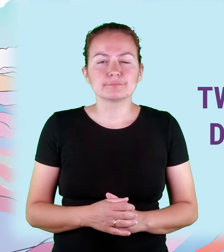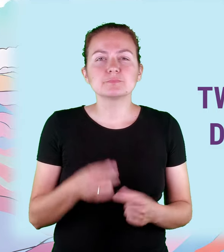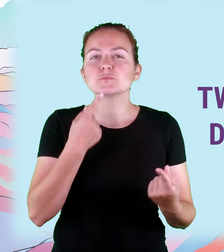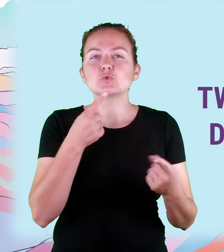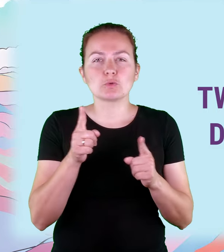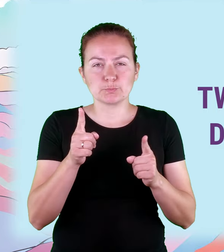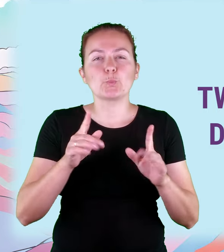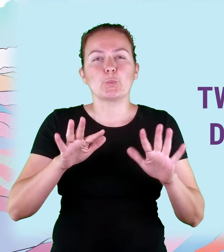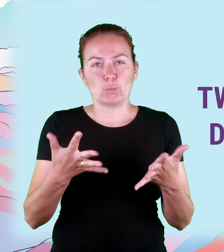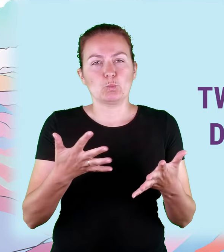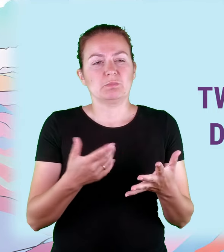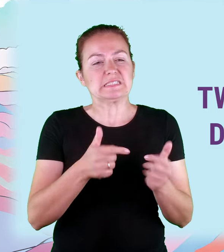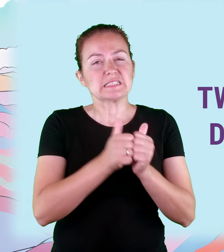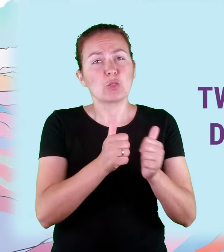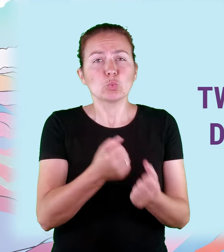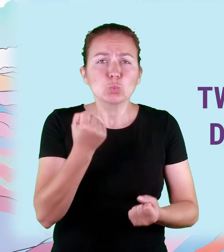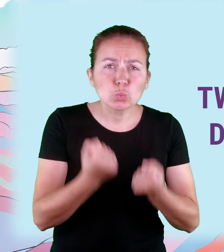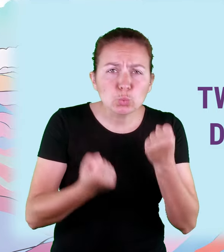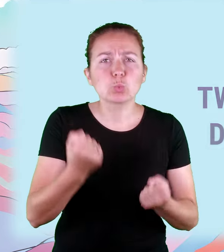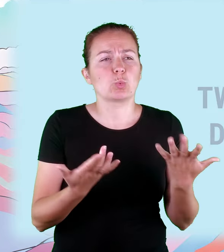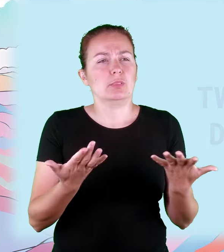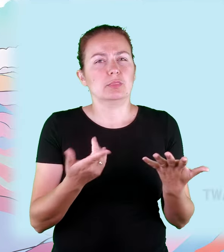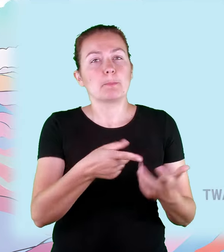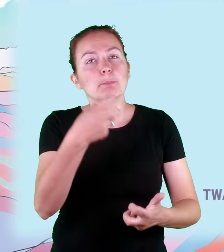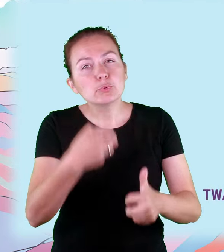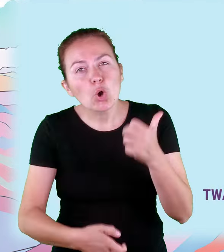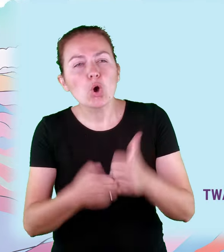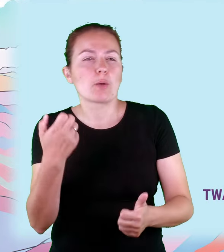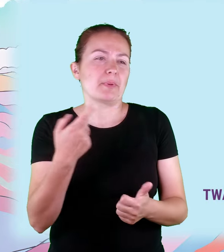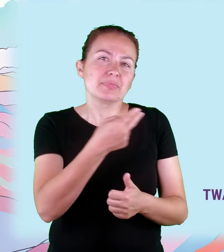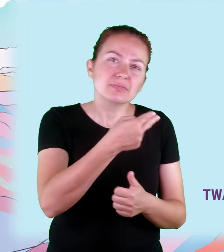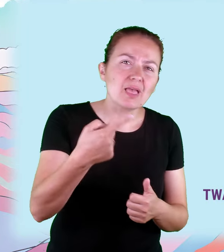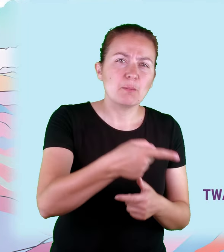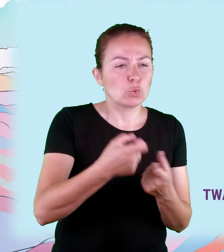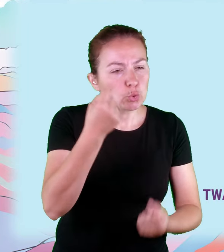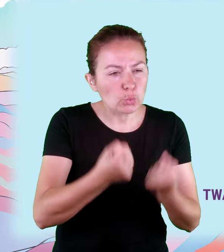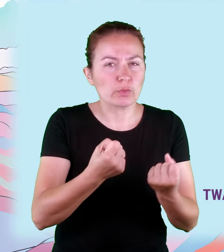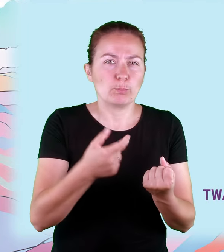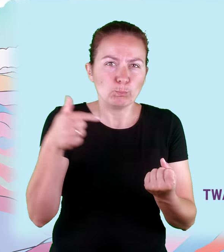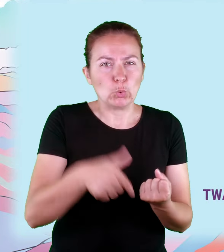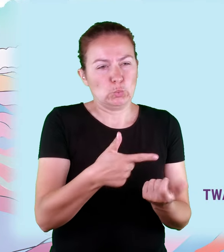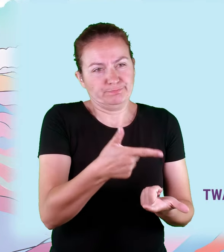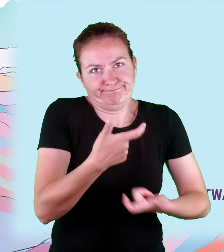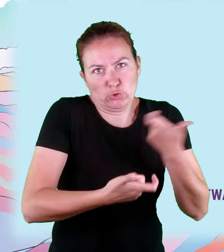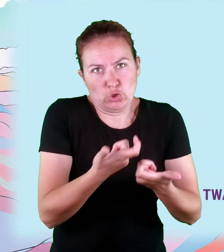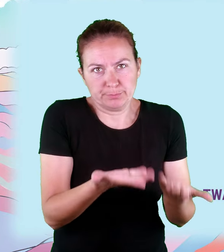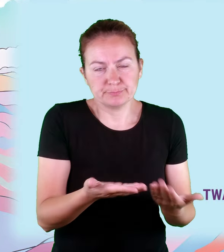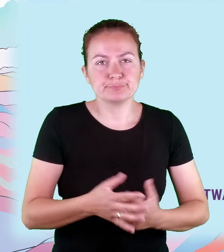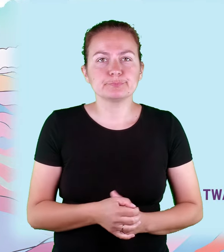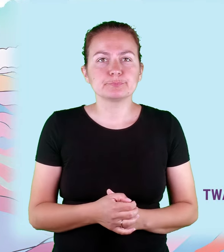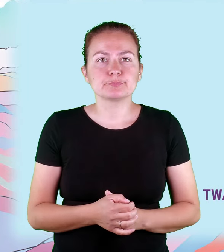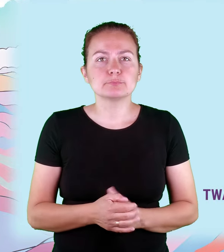Trudne zadanie. Trudna sprawa, którą trzeba rozwiązać.